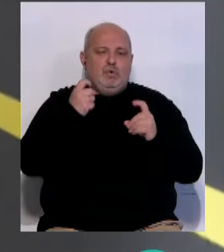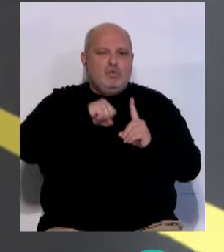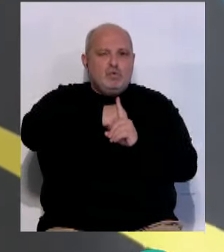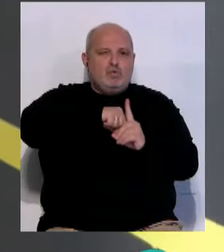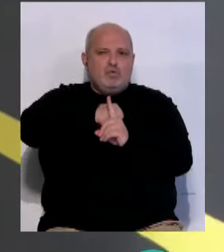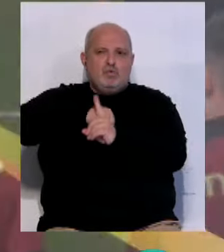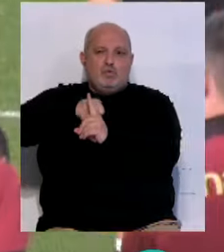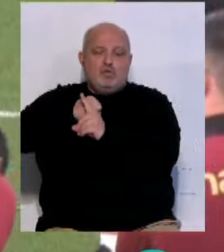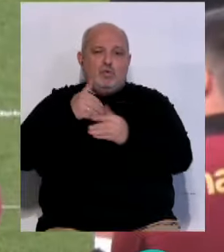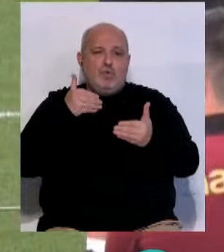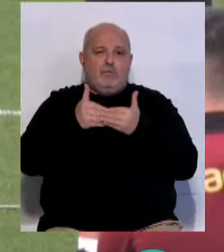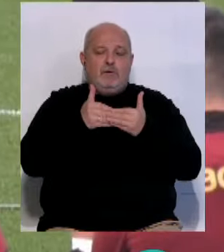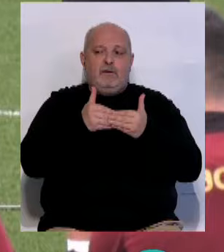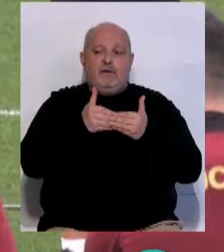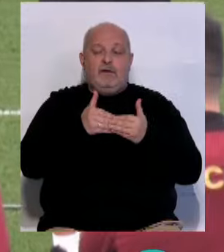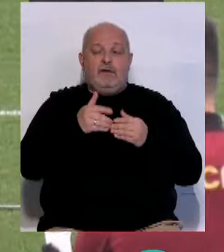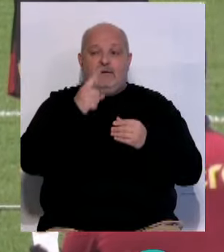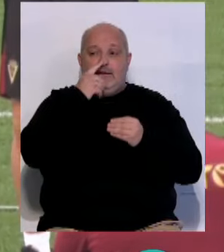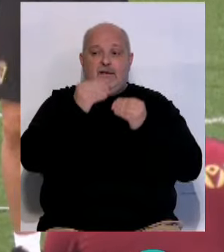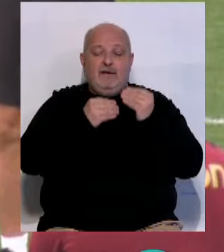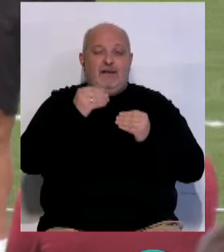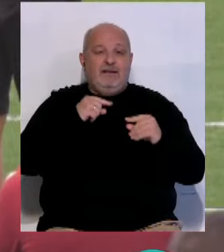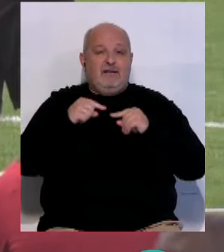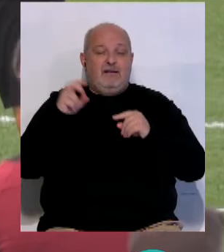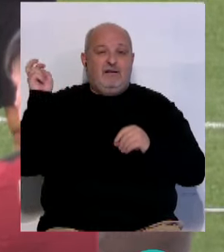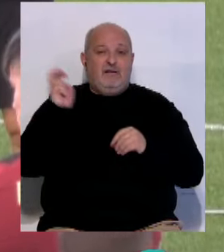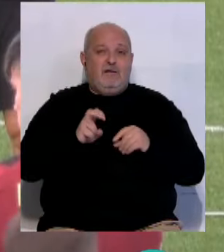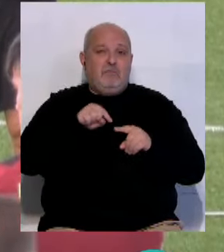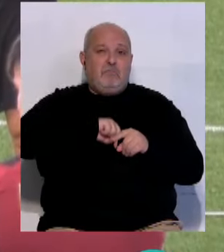jugadores hasta el último minuto y la sensación que da Sergio que cuando llegó era como más más